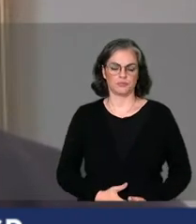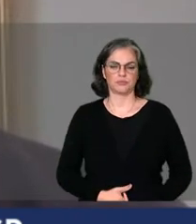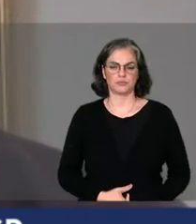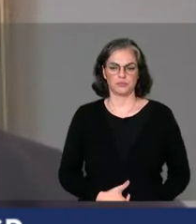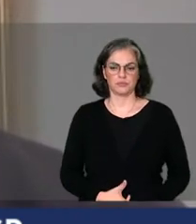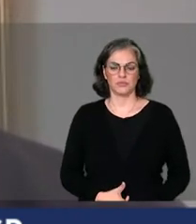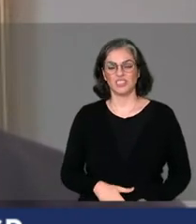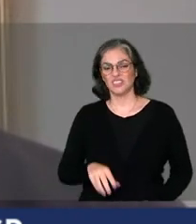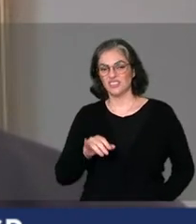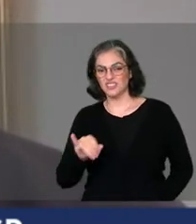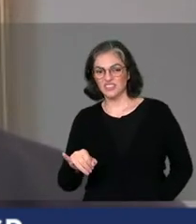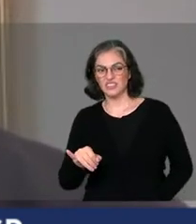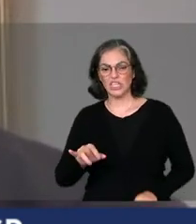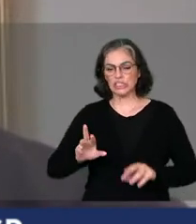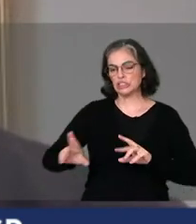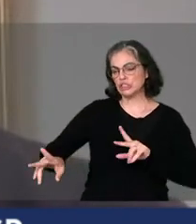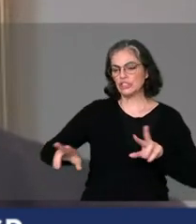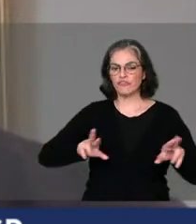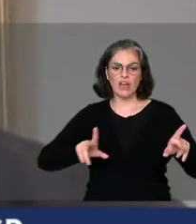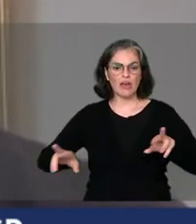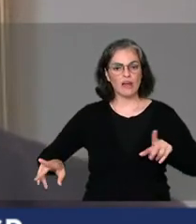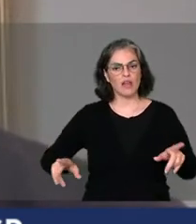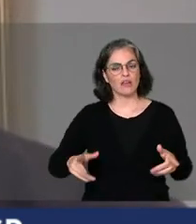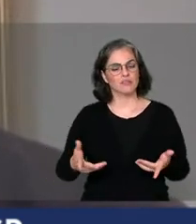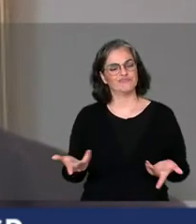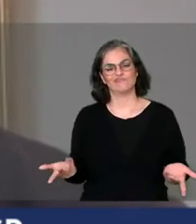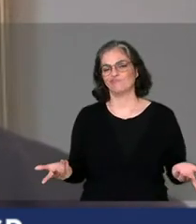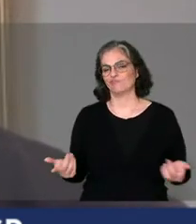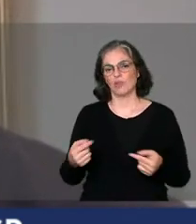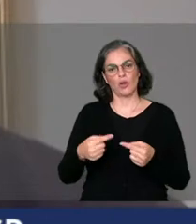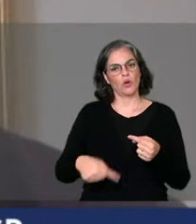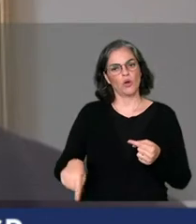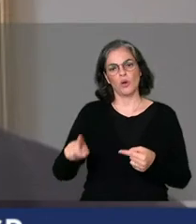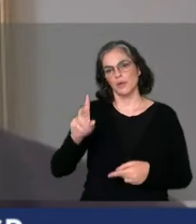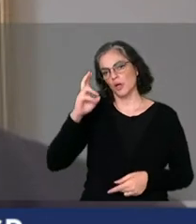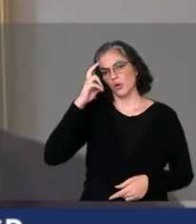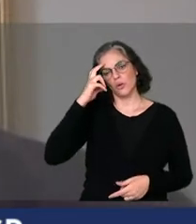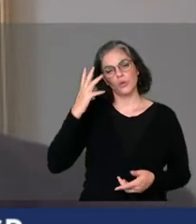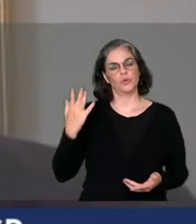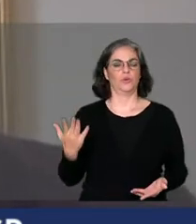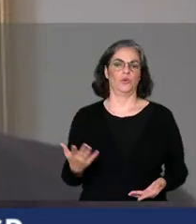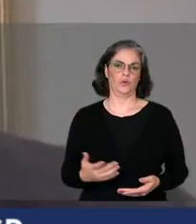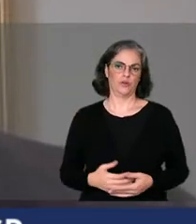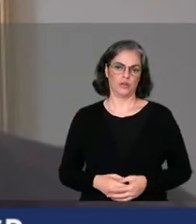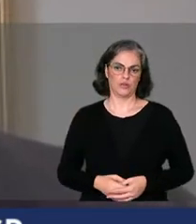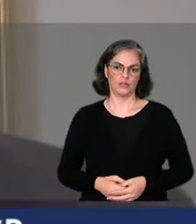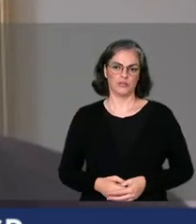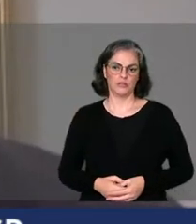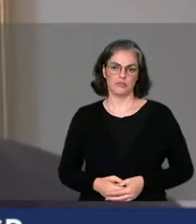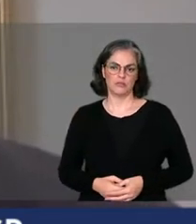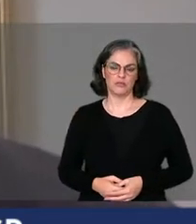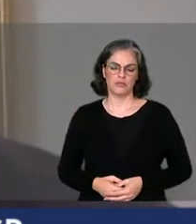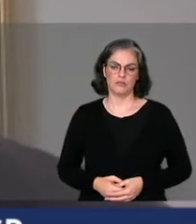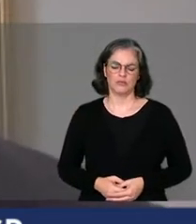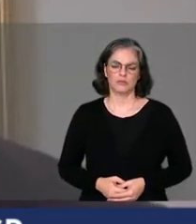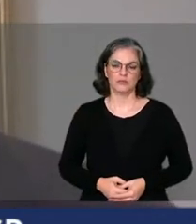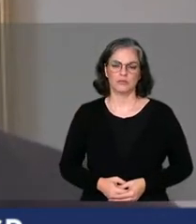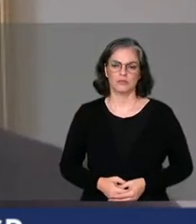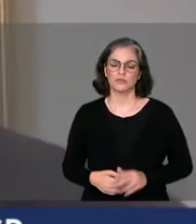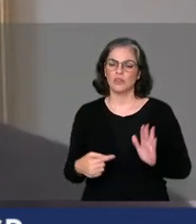DAR AMPLA LIBERDADE PARA TODOS, QUANDO COMEÇA A FAZER DISTINÇÕES, EU ACHO QUE A CULTURA NÃO CABE ESSE TIPO DE DISTINÇÃO, ESTÁ SENDO AFIRMADO POR ESSA OPOSIÇÃO,